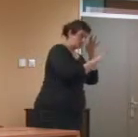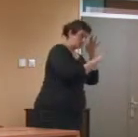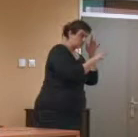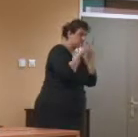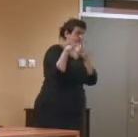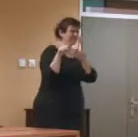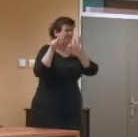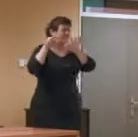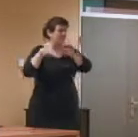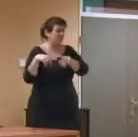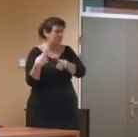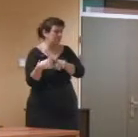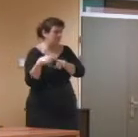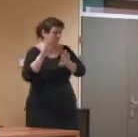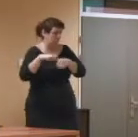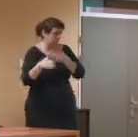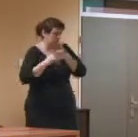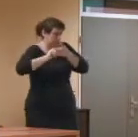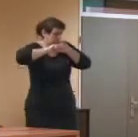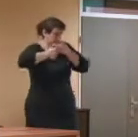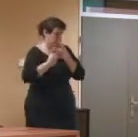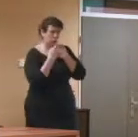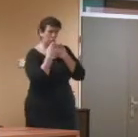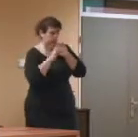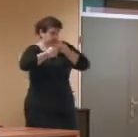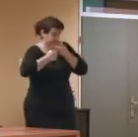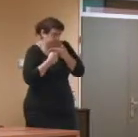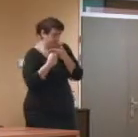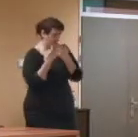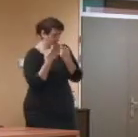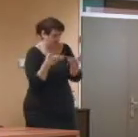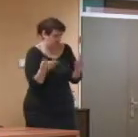muchos se quedaron sin desembalar porque no hicieron falta. Era el encuentro